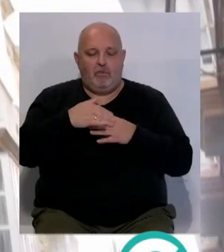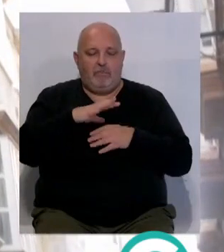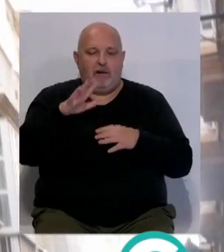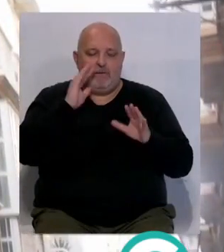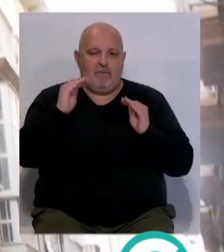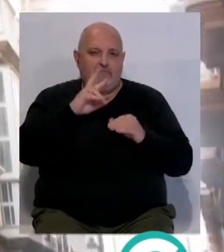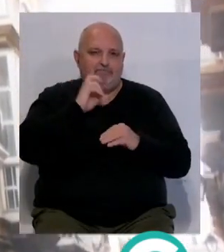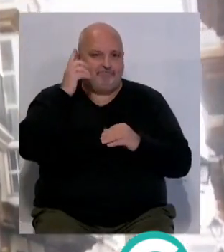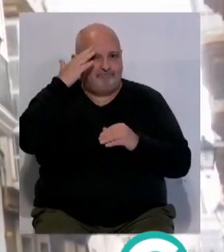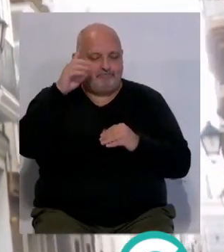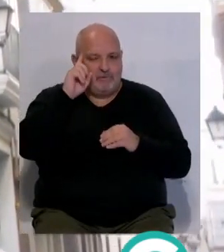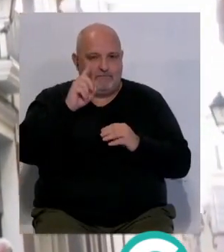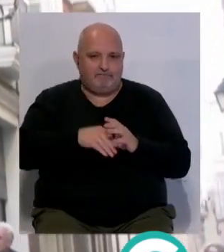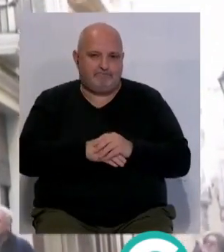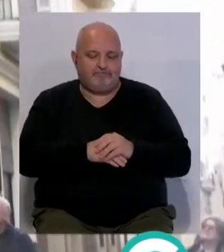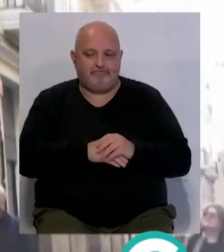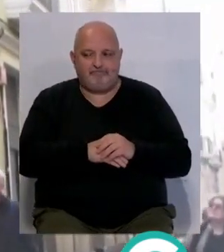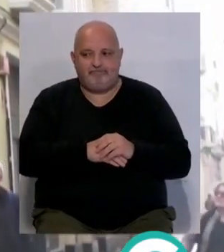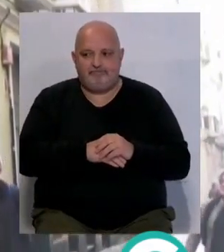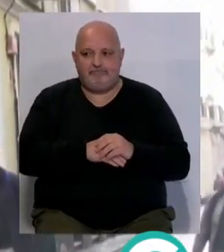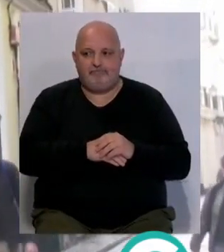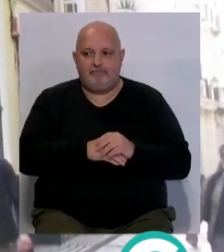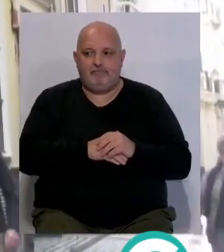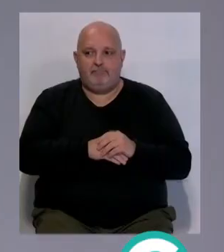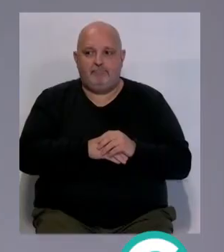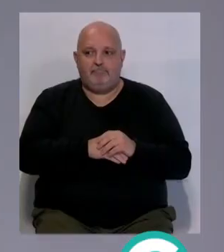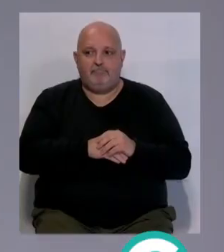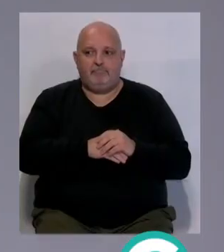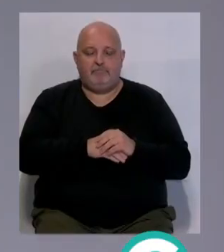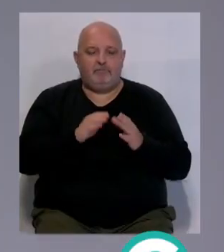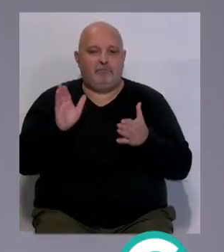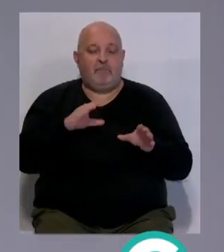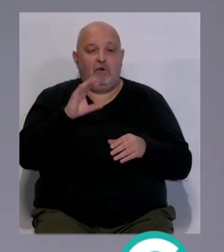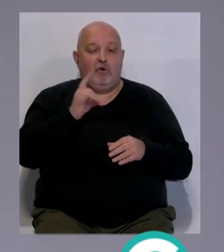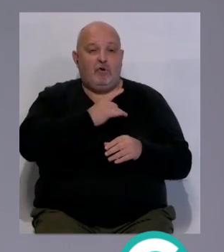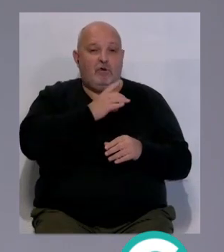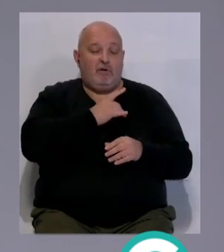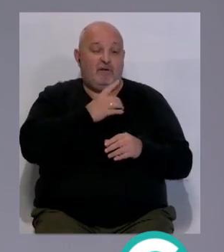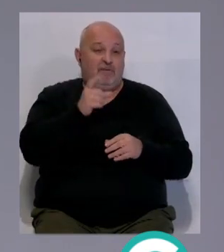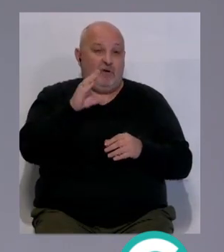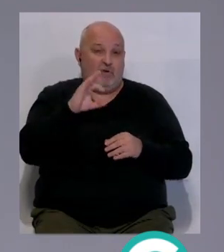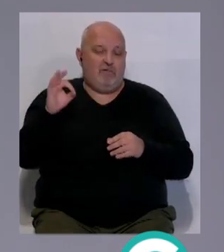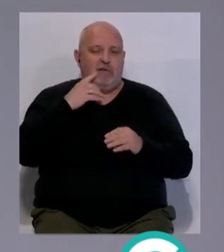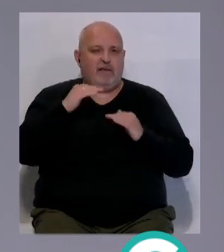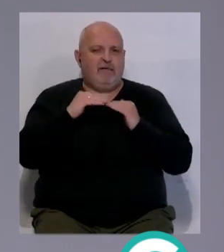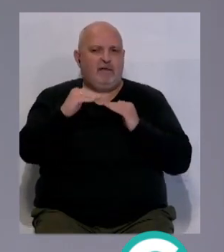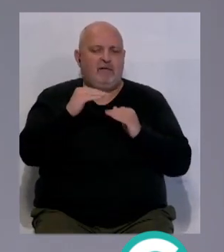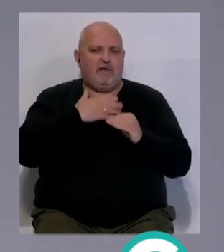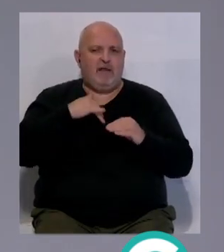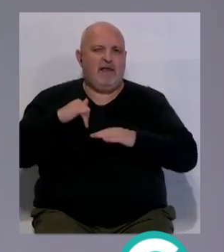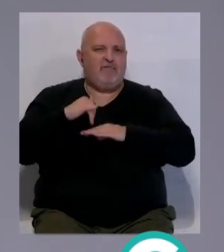reservado comisiones obreras asegura la estabilidad de herbus Cadiz los representantes